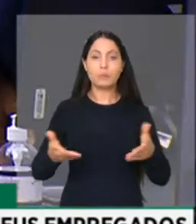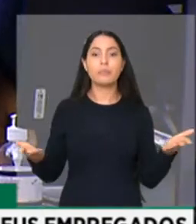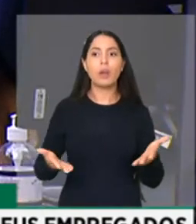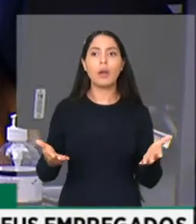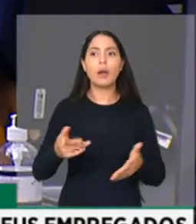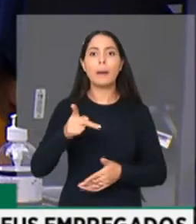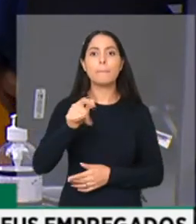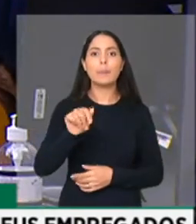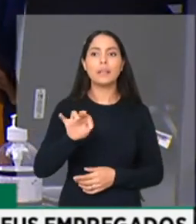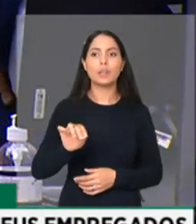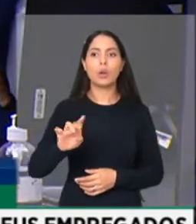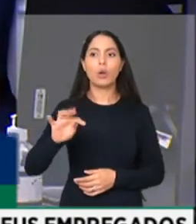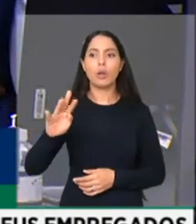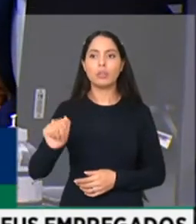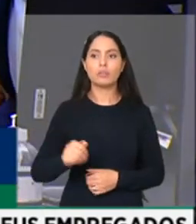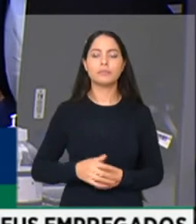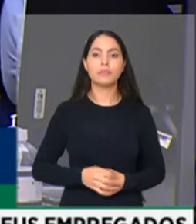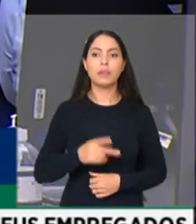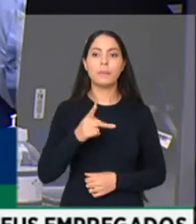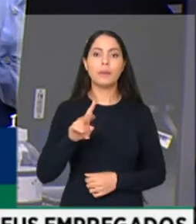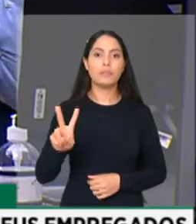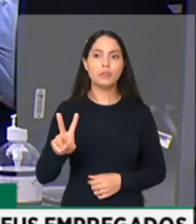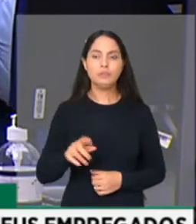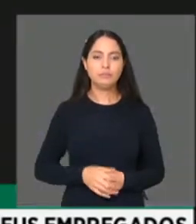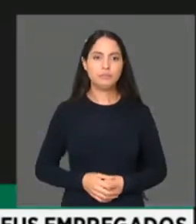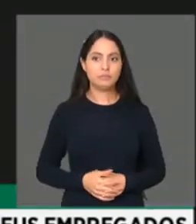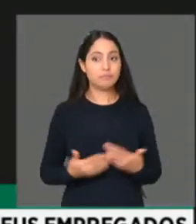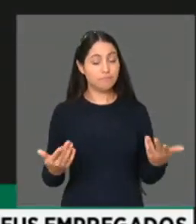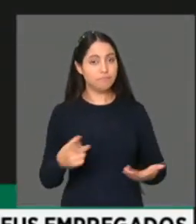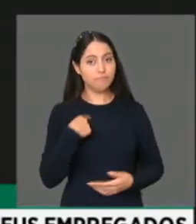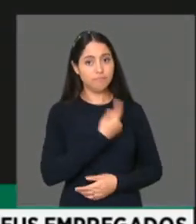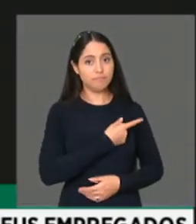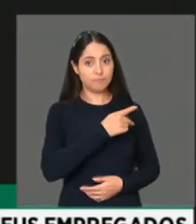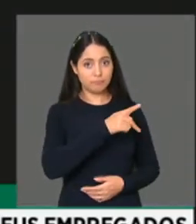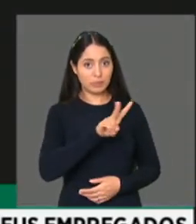APRESENTADO PELO PL. -- [PRESIDENTE]: PATRIOTA, PV. -- [DEPUTADO]: PRESIDENTE O PARTIDO VERDE ORIENTA O VOTO NÃO É EMENDA.